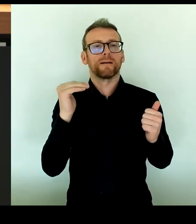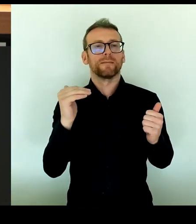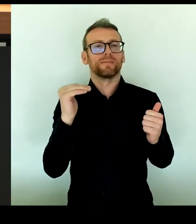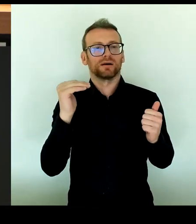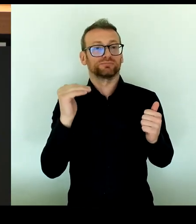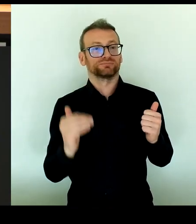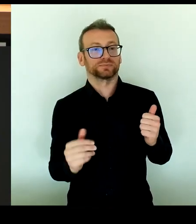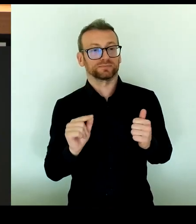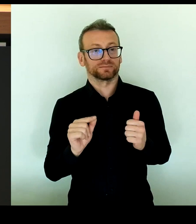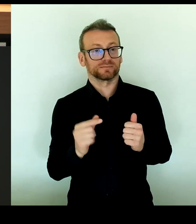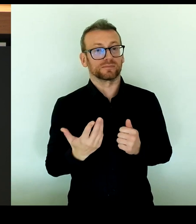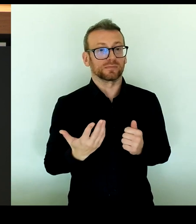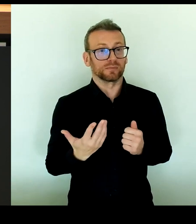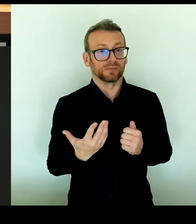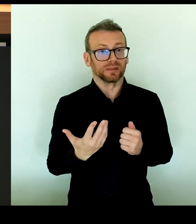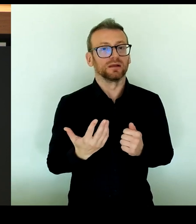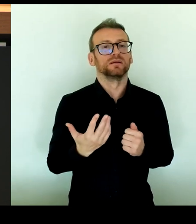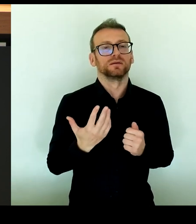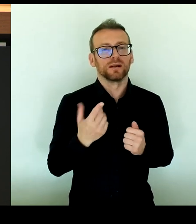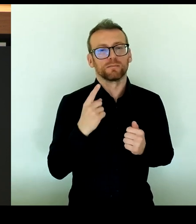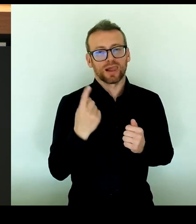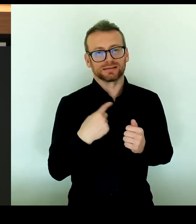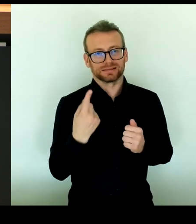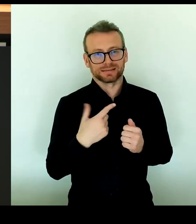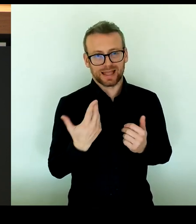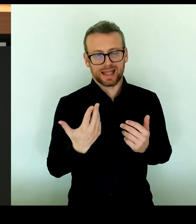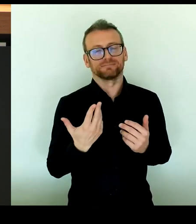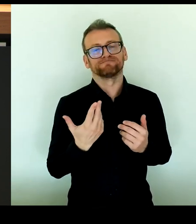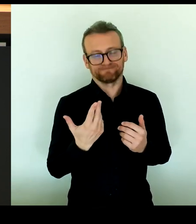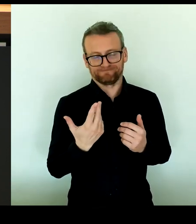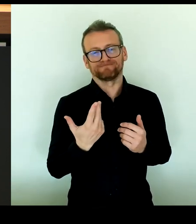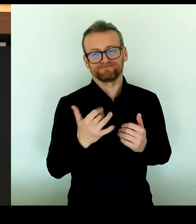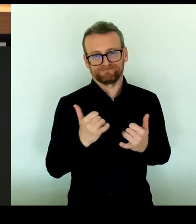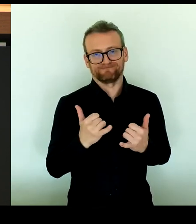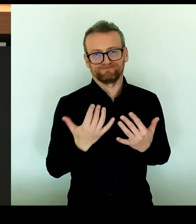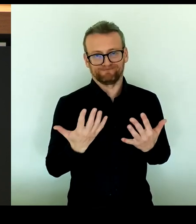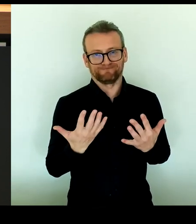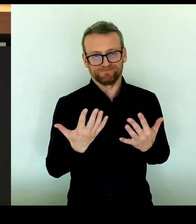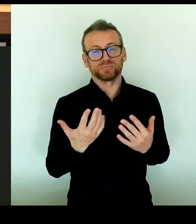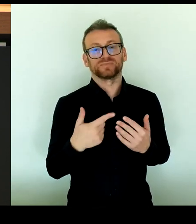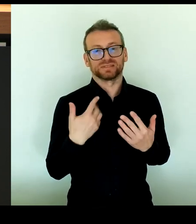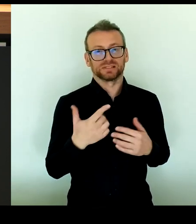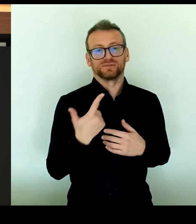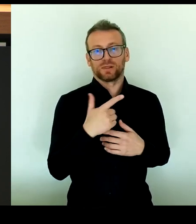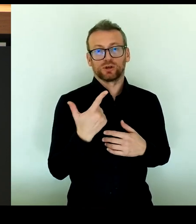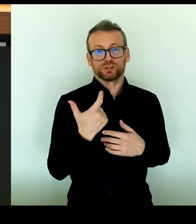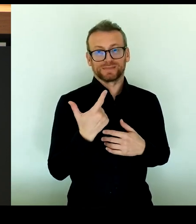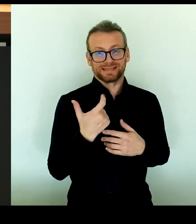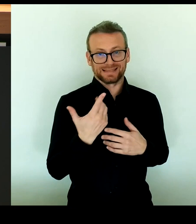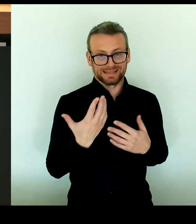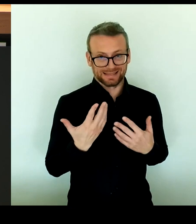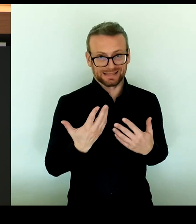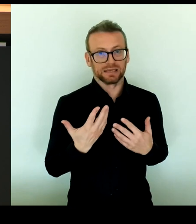Wir haben den Gesetzgebungsprozess hier eng begleitet. Der Einsatz der Body Cams ist zunächst zeitlich befr.